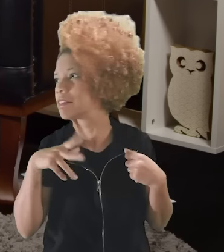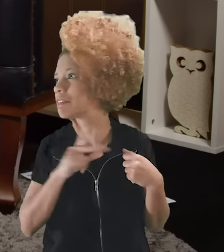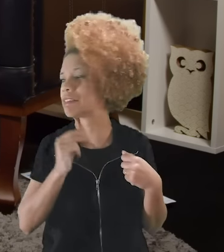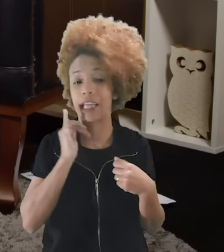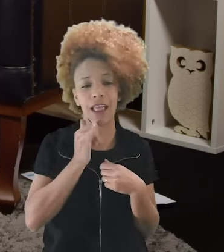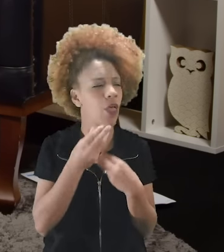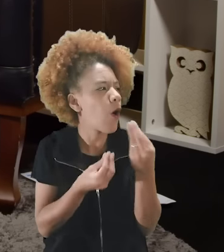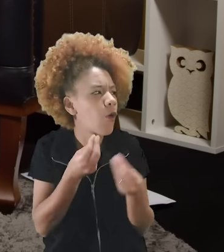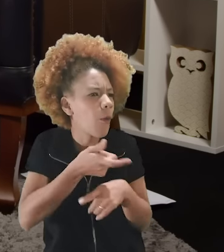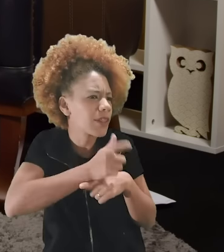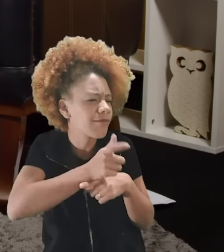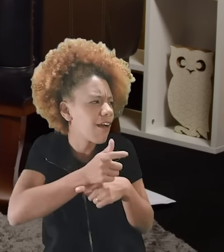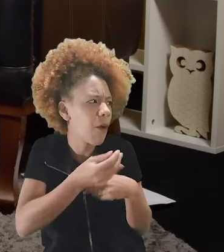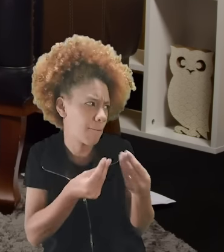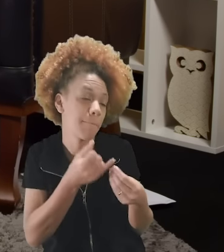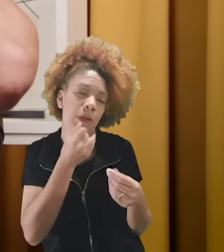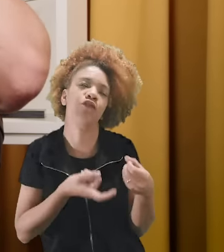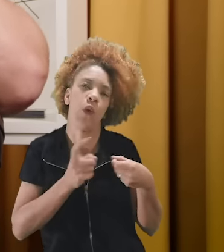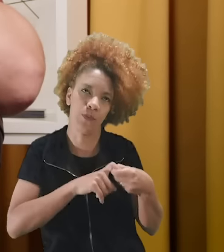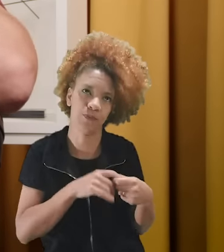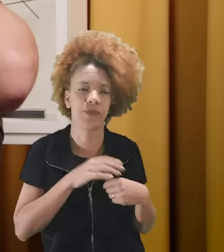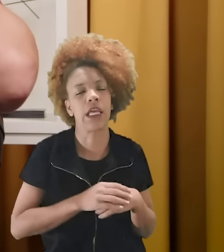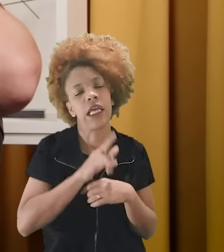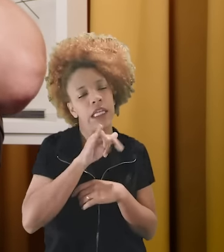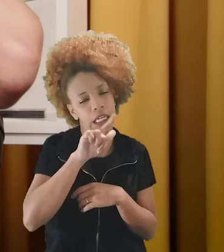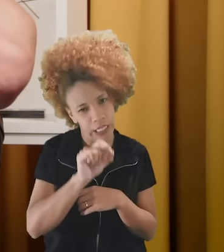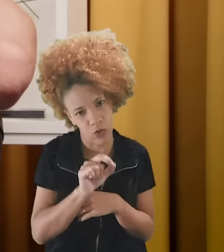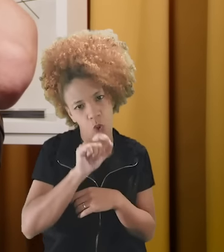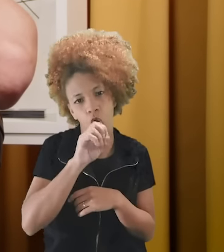certo mas como é que narra ti como é que assim volto a dizer o League of LED na minha cabeça